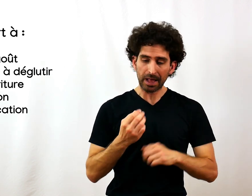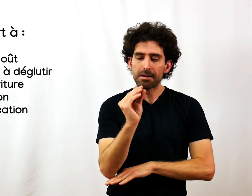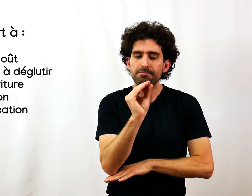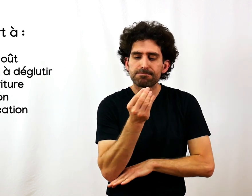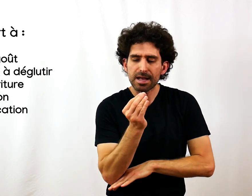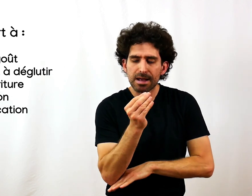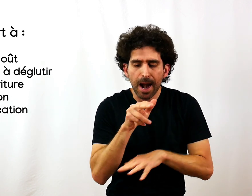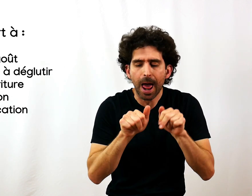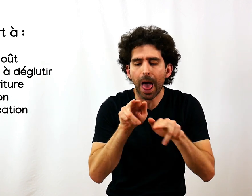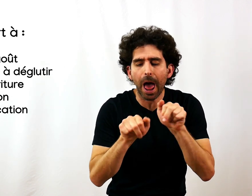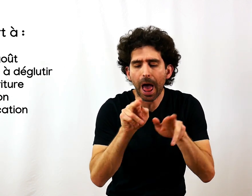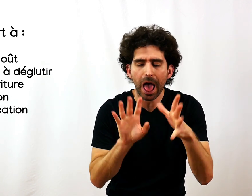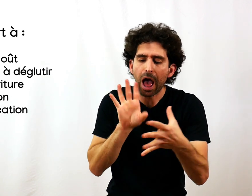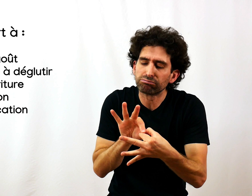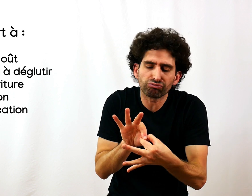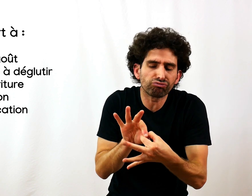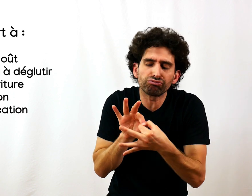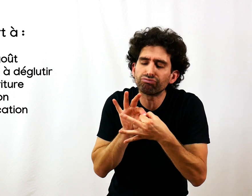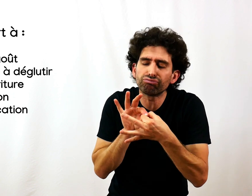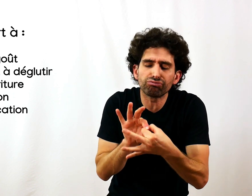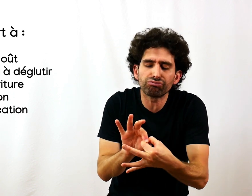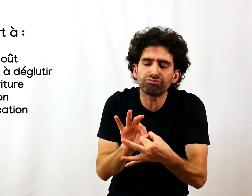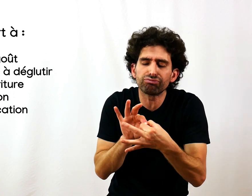Pour lécher un bébé et renforcer le lien affectif.